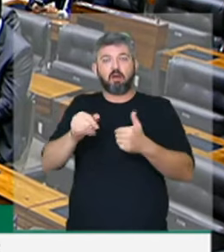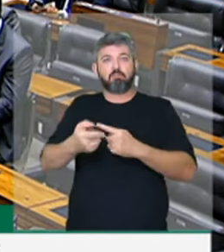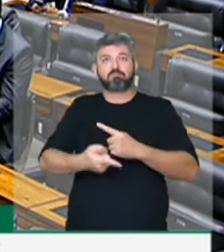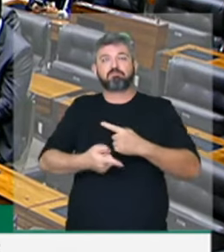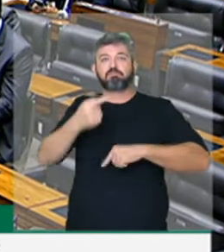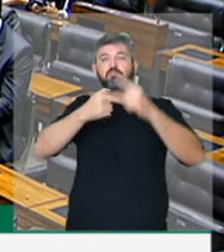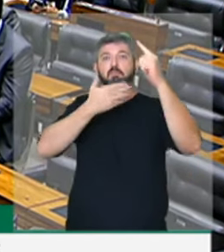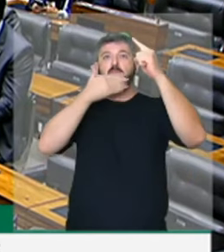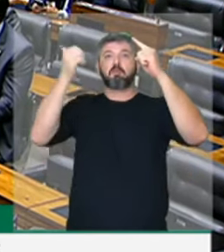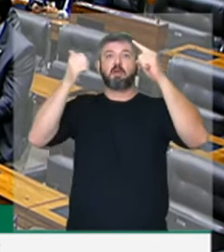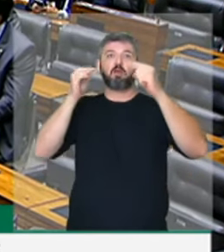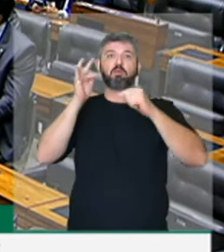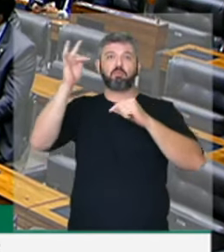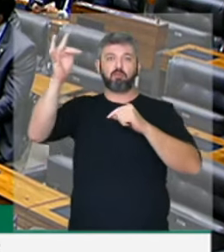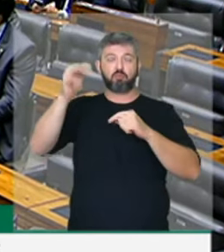DIRIA URGENTE E INADIÁVEL.